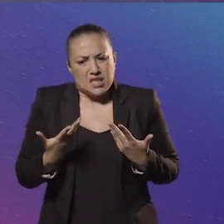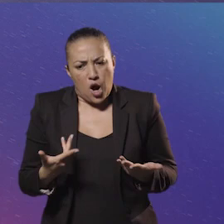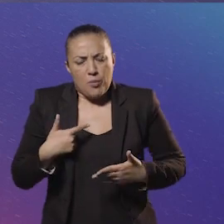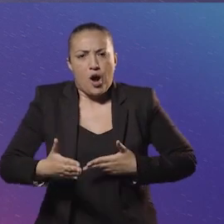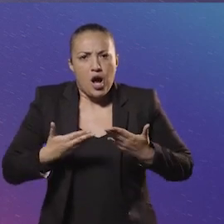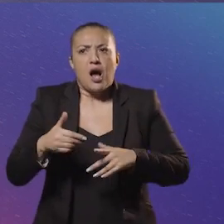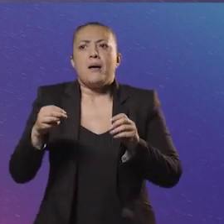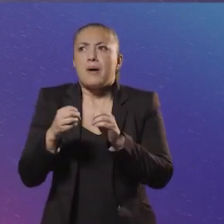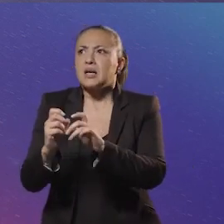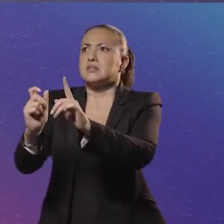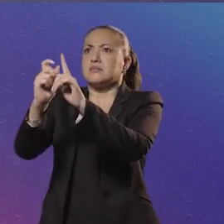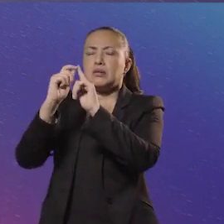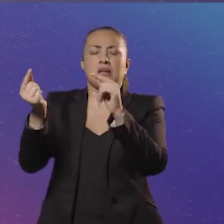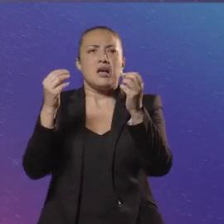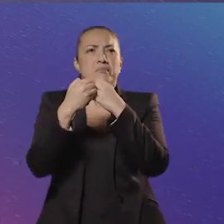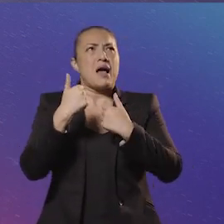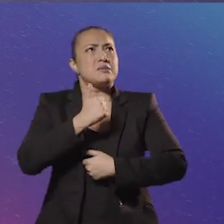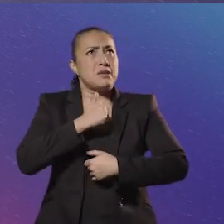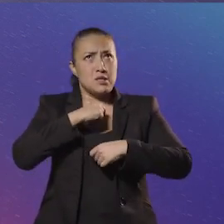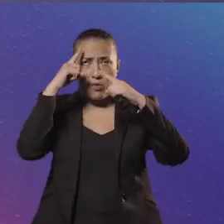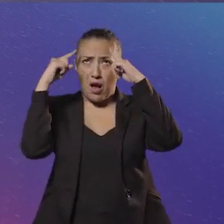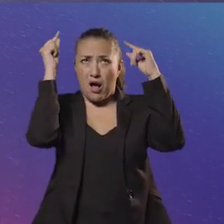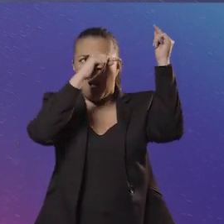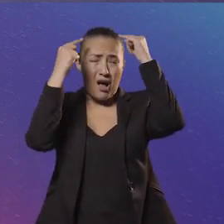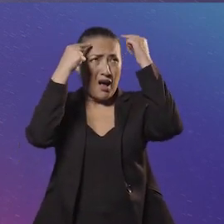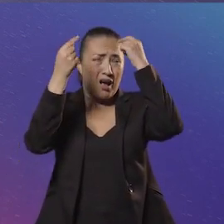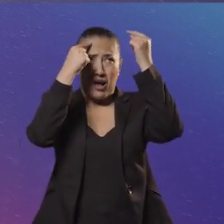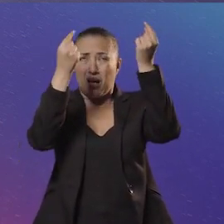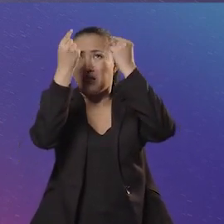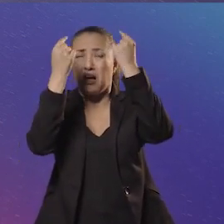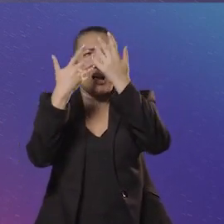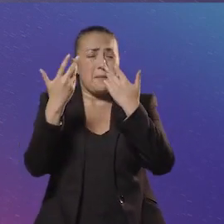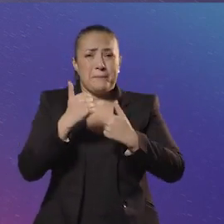y recibirte todo lo que se te pasa por la cabeza a ti decirme o hacerme